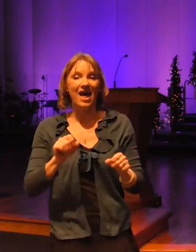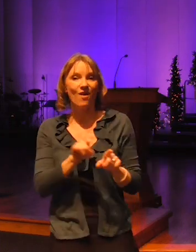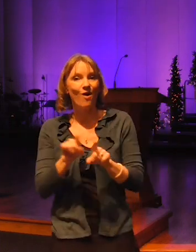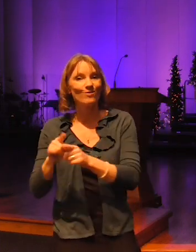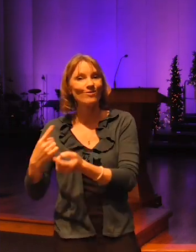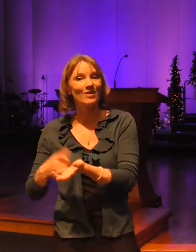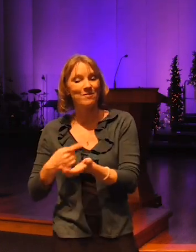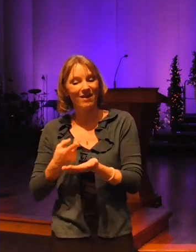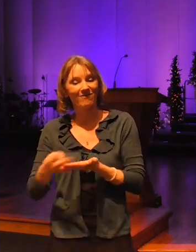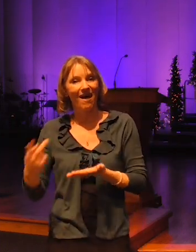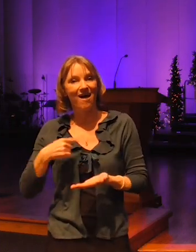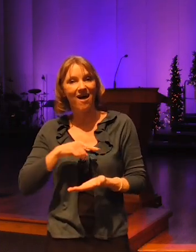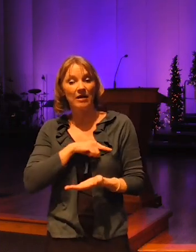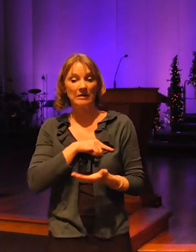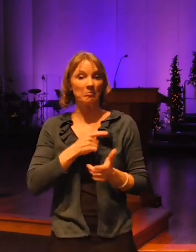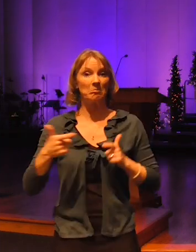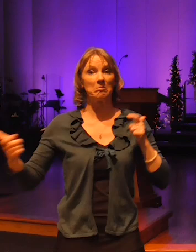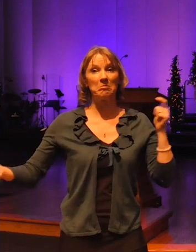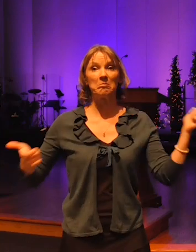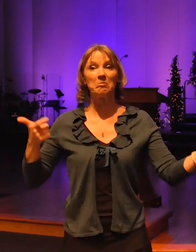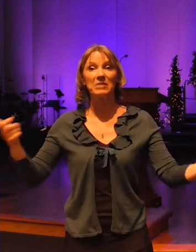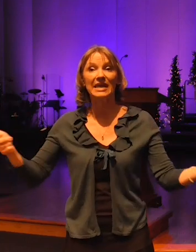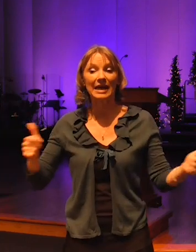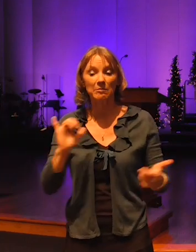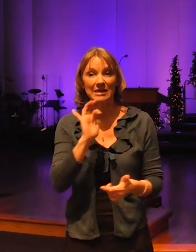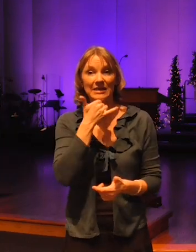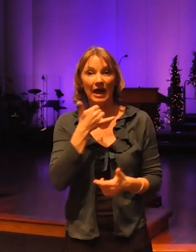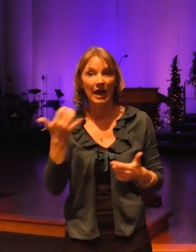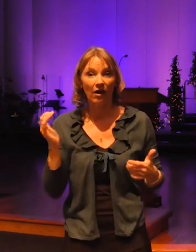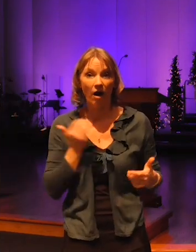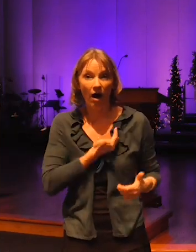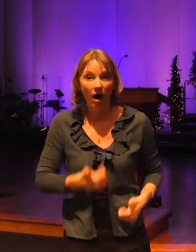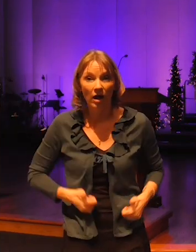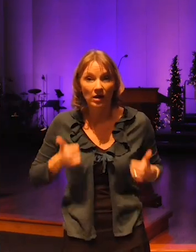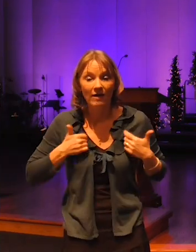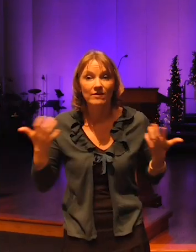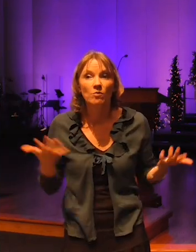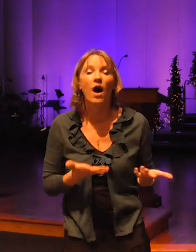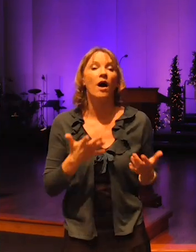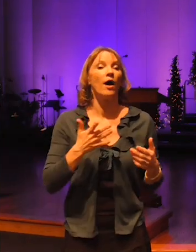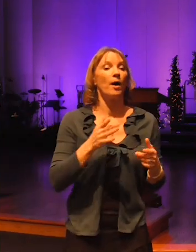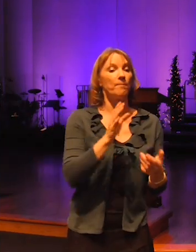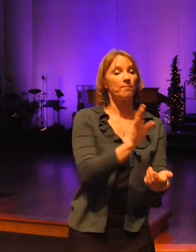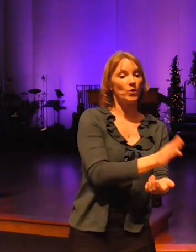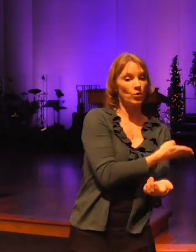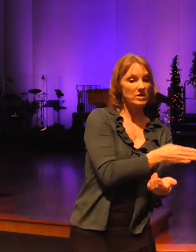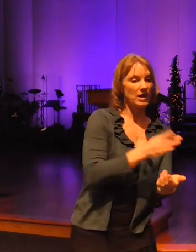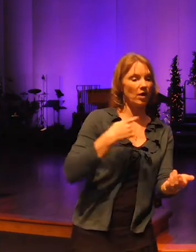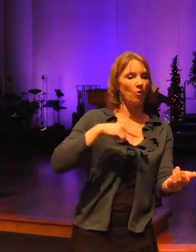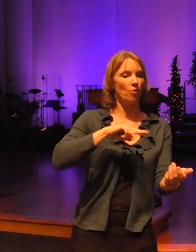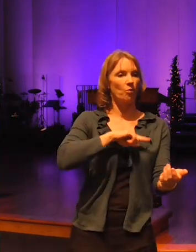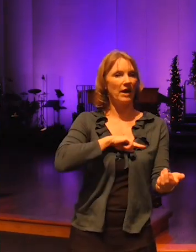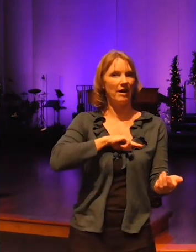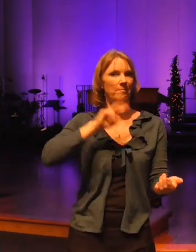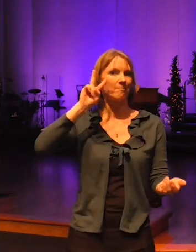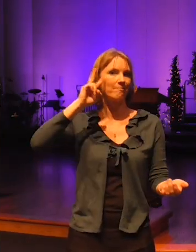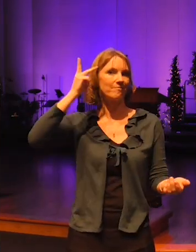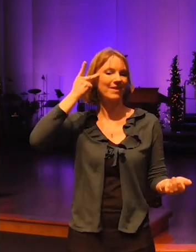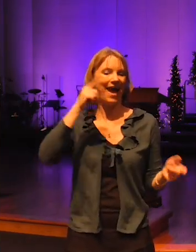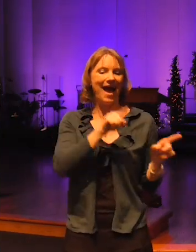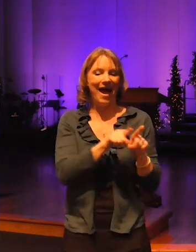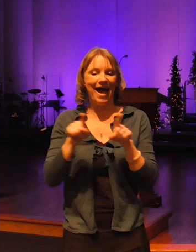que podemos cometer en nuestras vidas es cuando confundimos la música con el medio, el medio no siempre es el